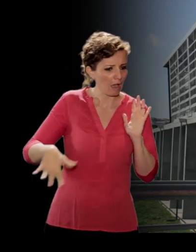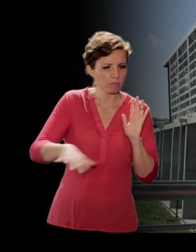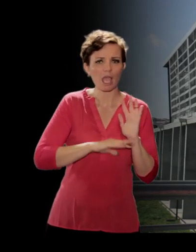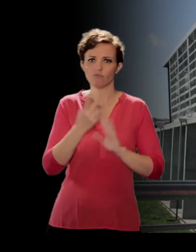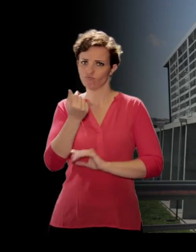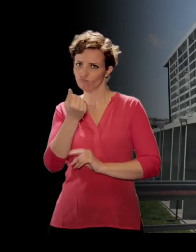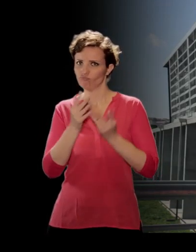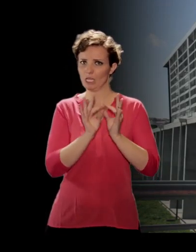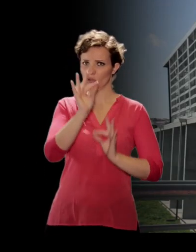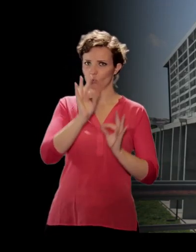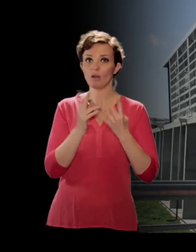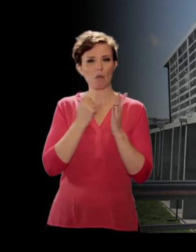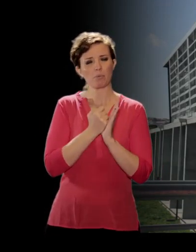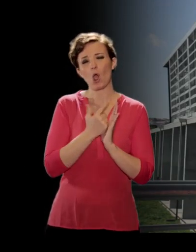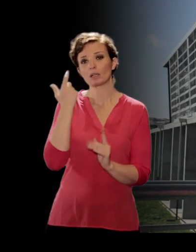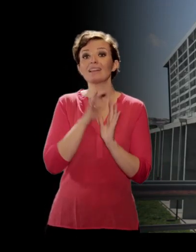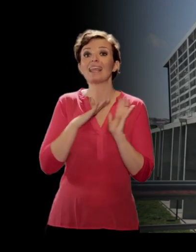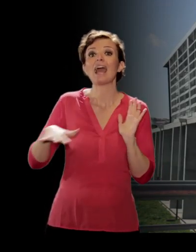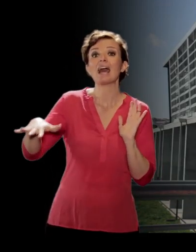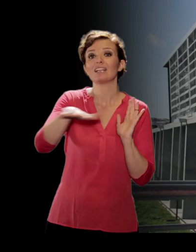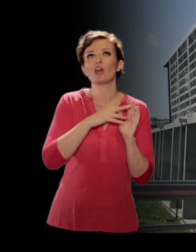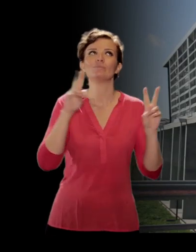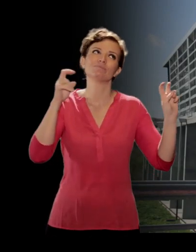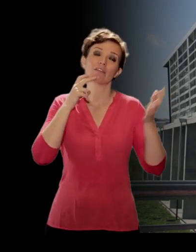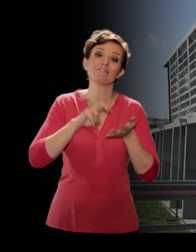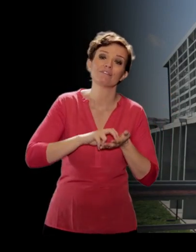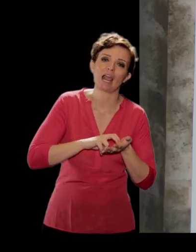è importante in un territorio fragile come il nostro.